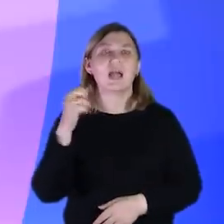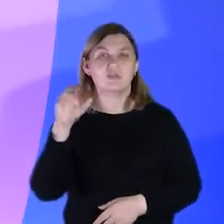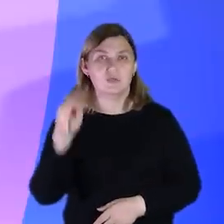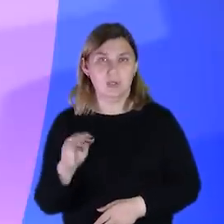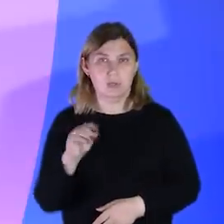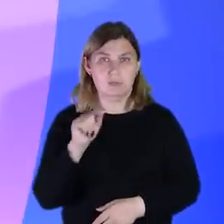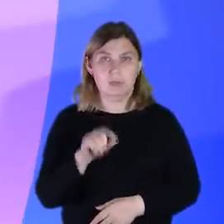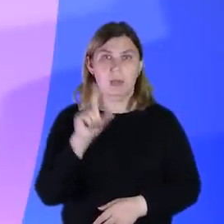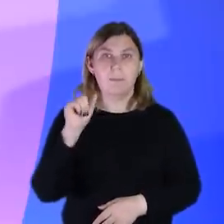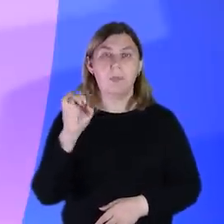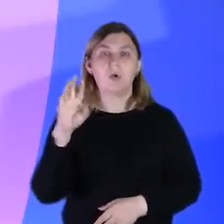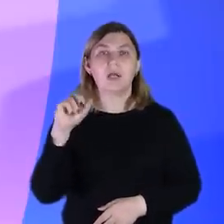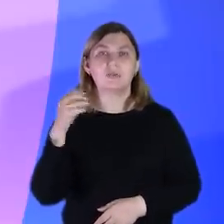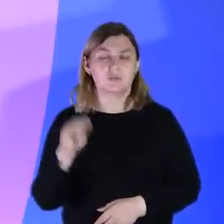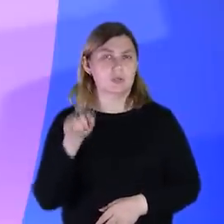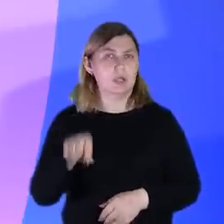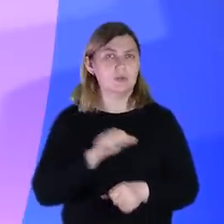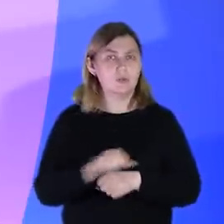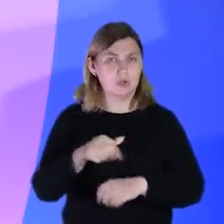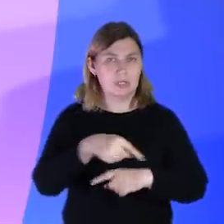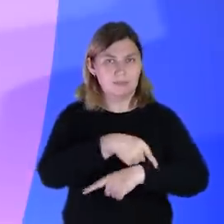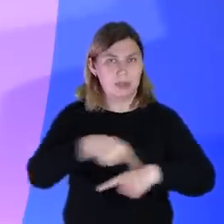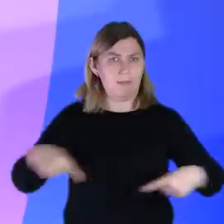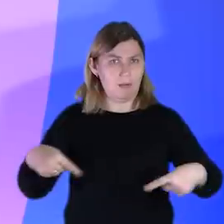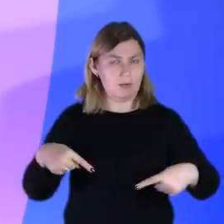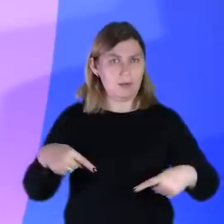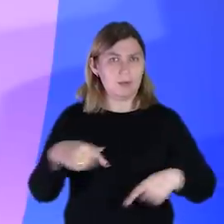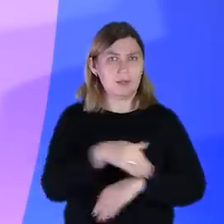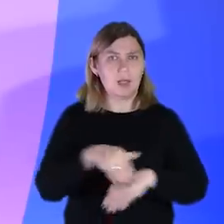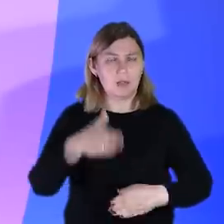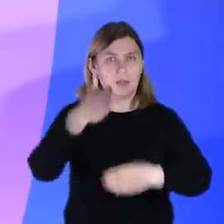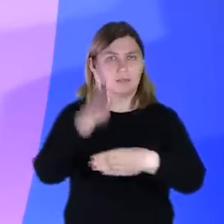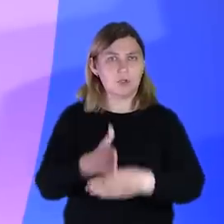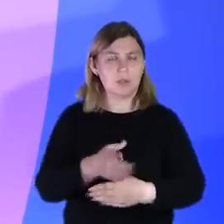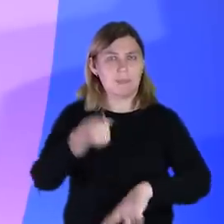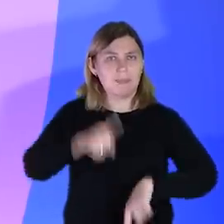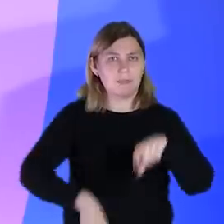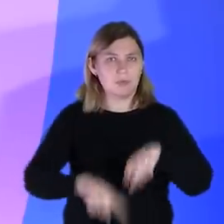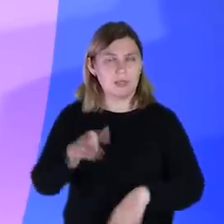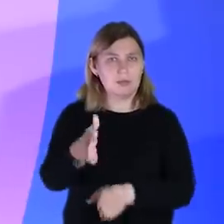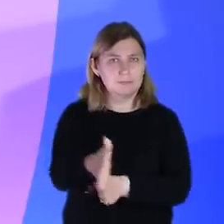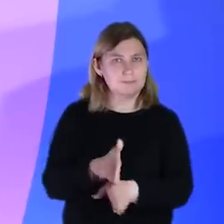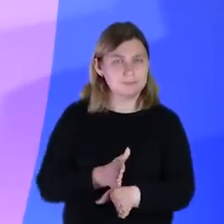Pogranicze to jest w zasadzie linia graniczna, która dzieli środowiska naturalne,